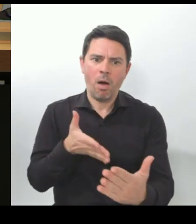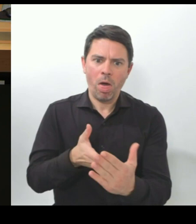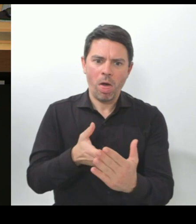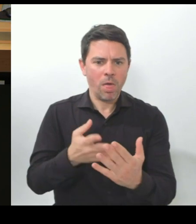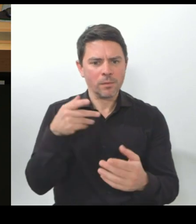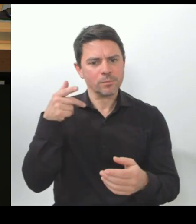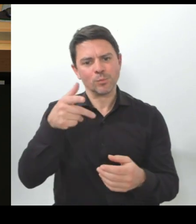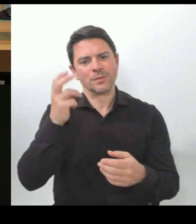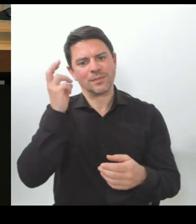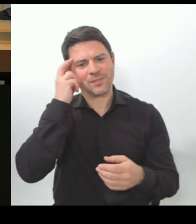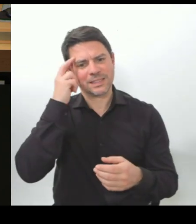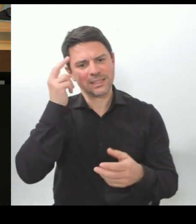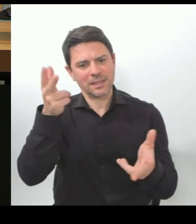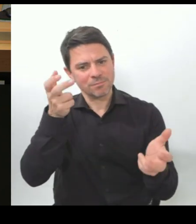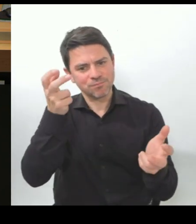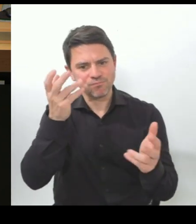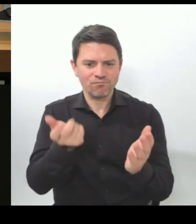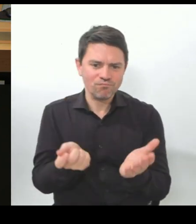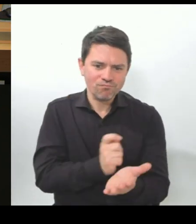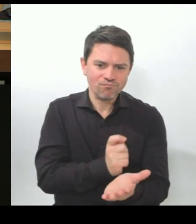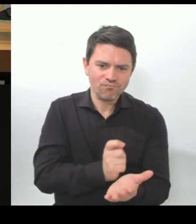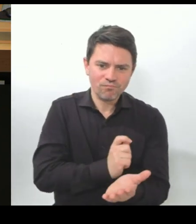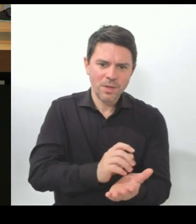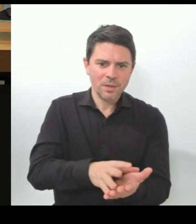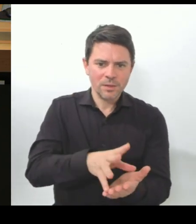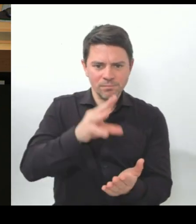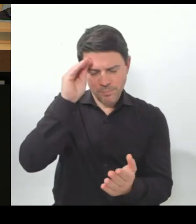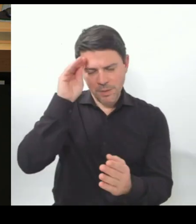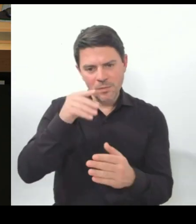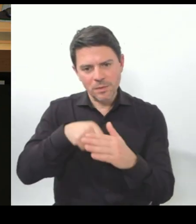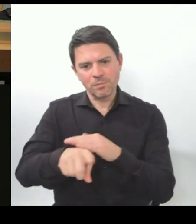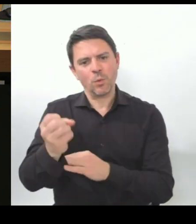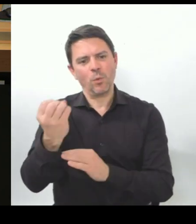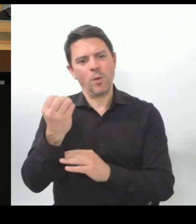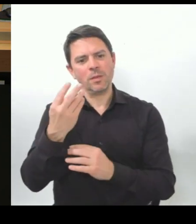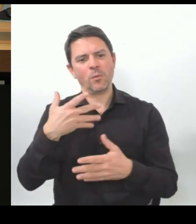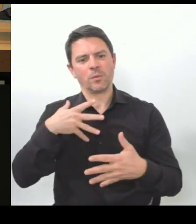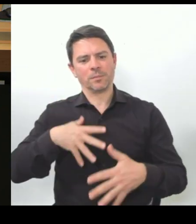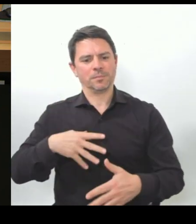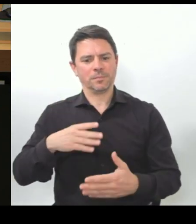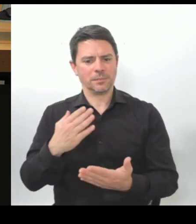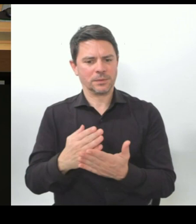Endgeräten oder zum Ausprobieren einfach nur in Mekkas spaces. Sie sind